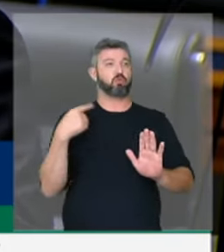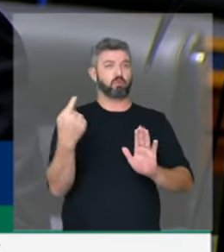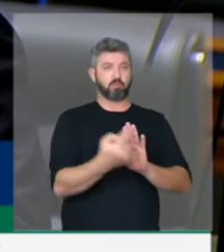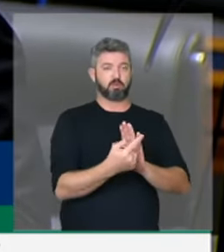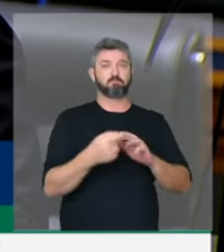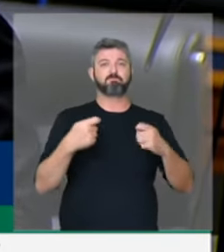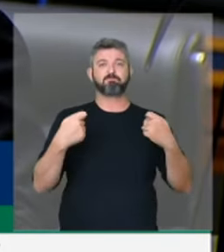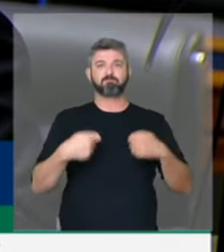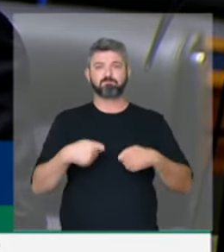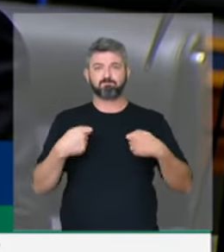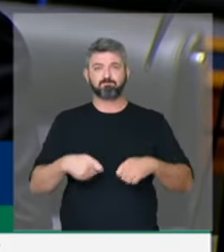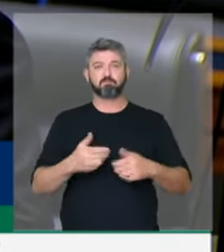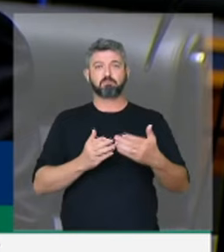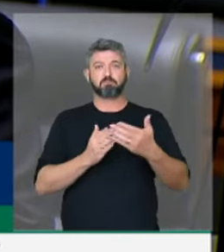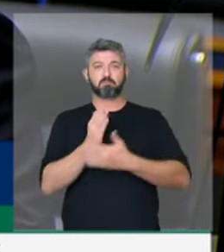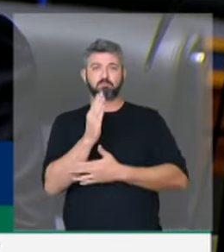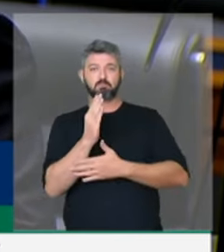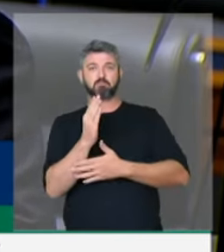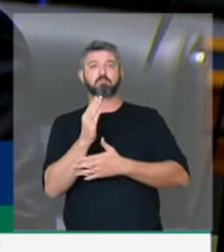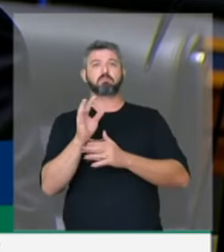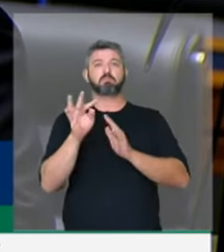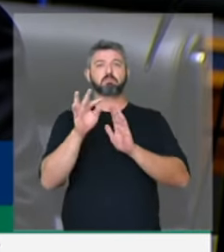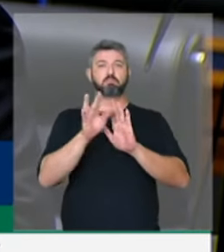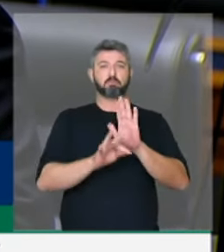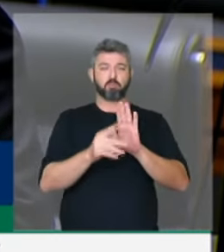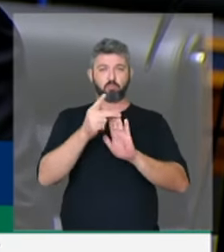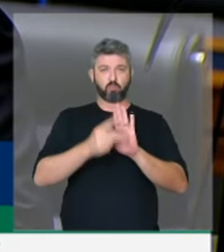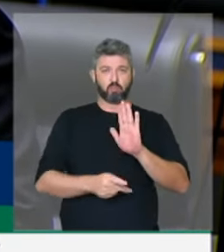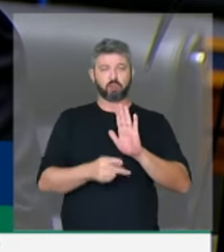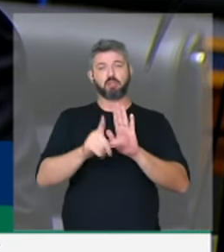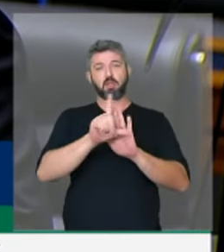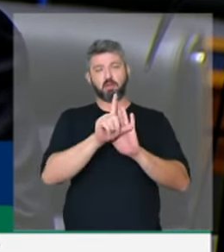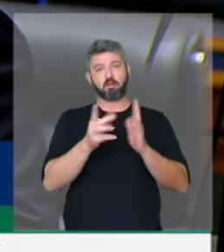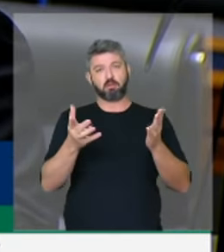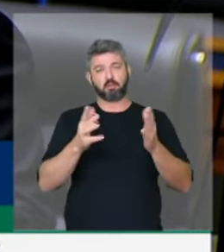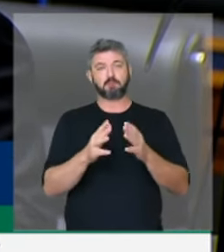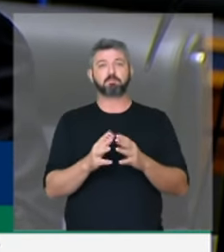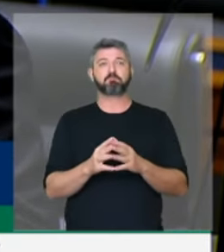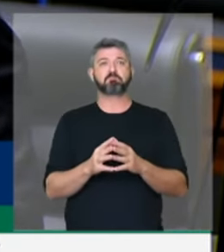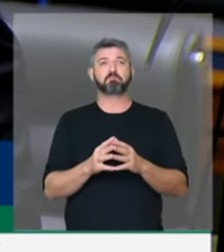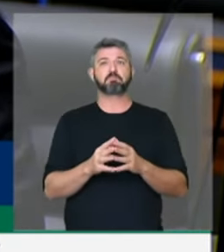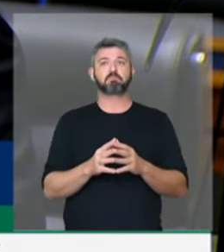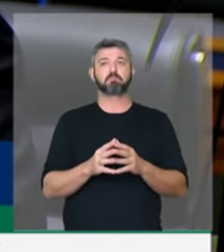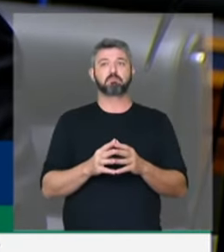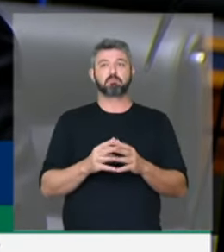ESSE PL. E... E SUPERADA A QUESTÃO... DA NOSSA EMENDA.... REPUBLICANOS VOTAM SIM... A ESSE PROJETO.